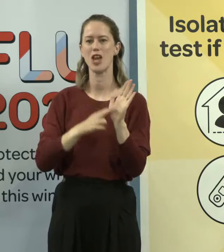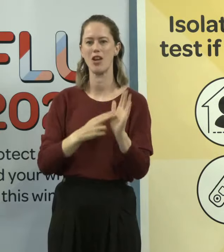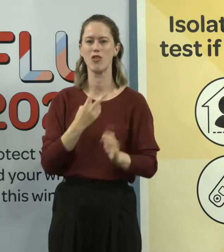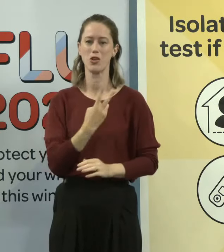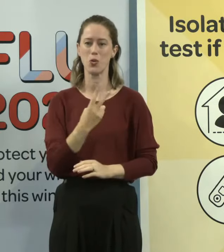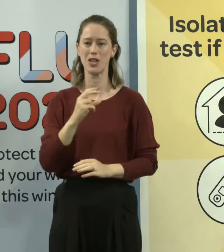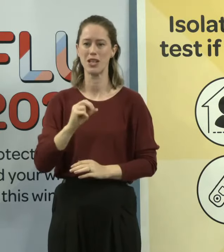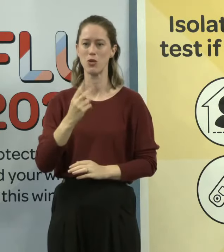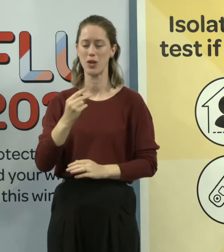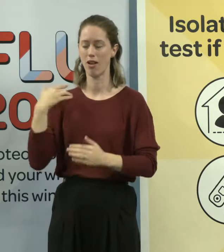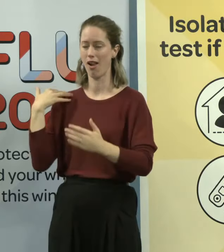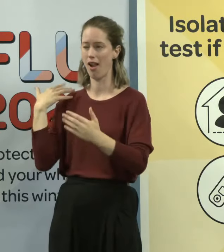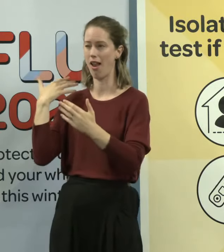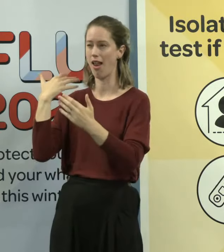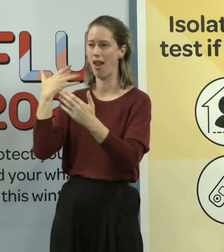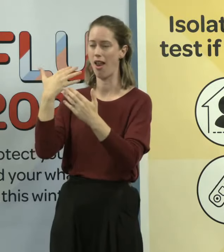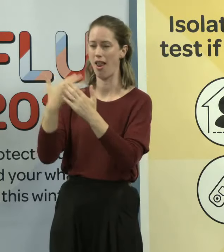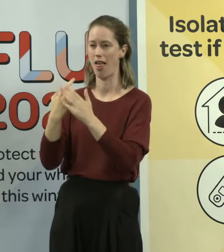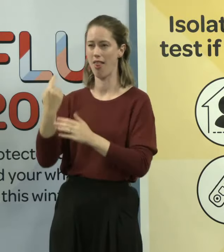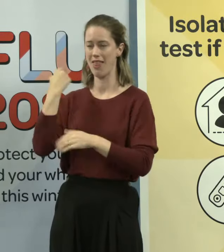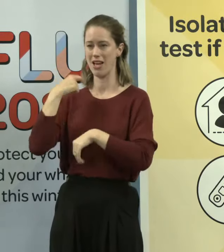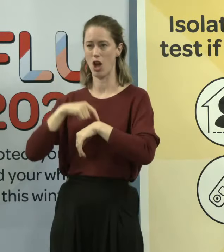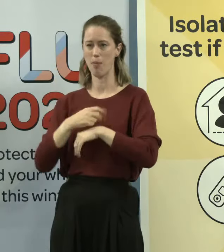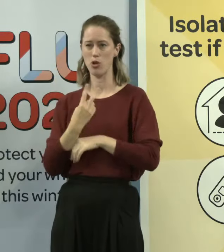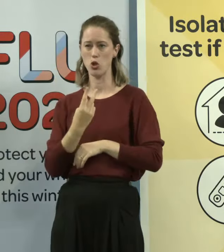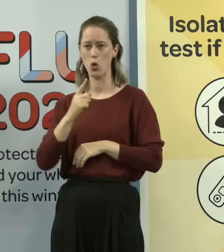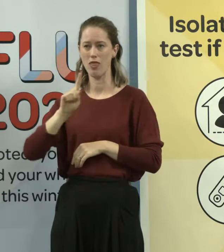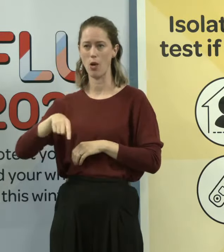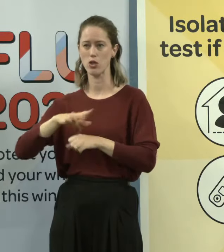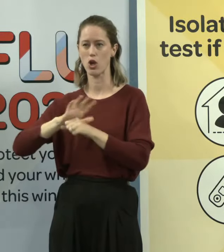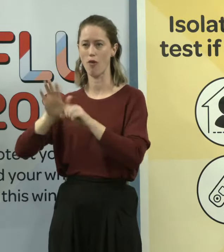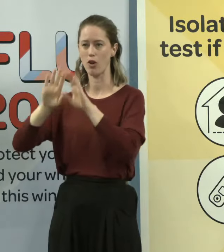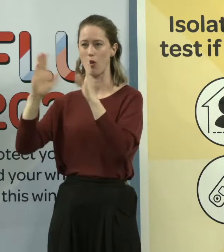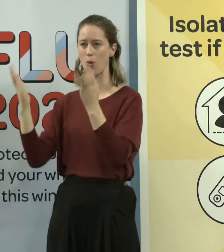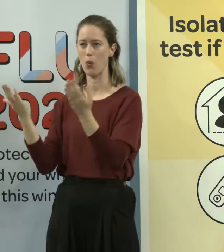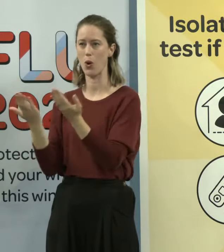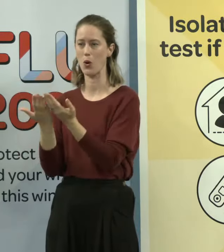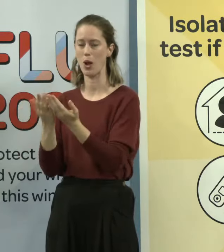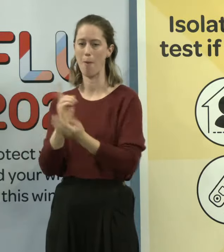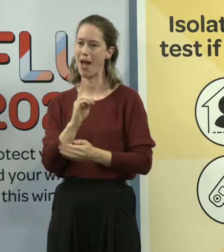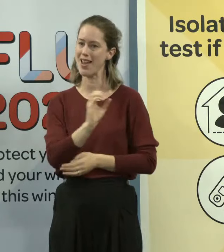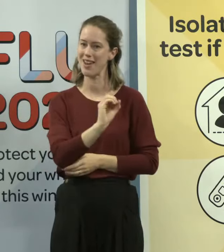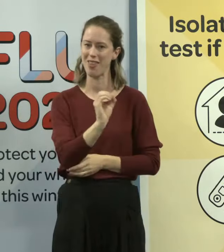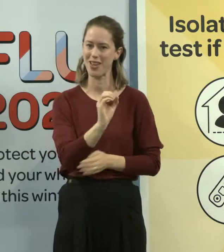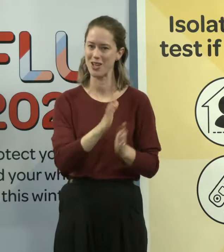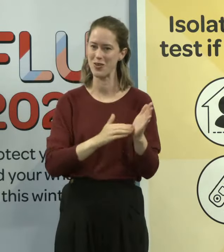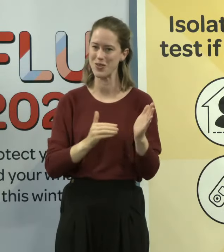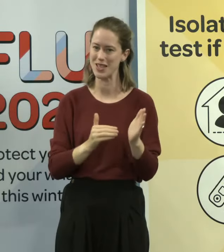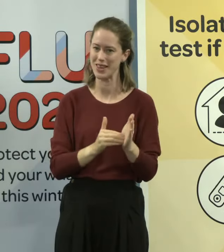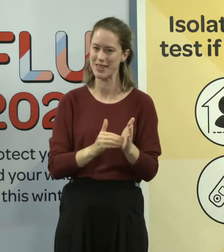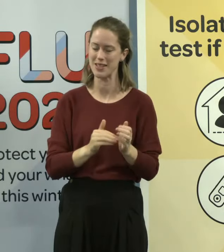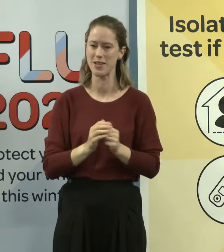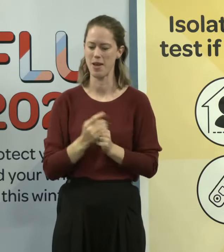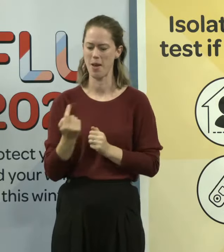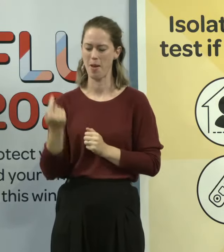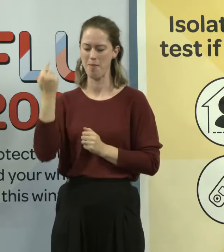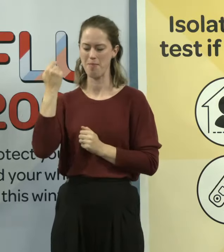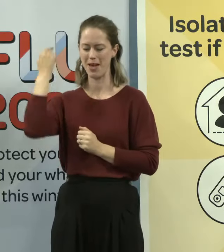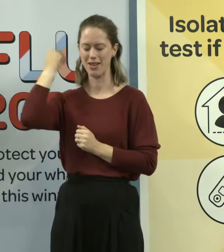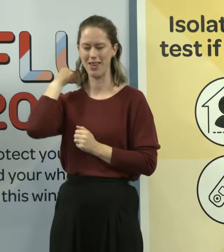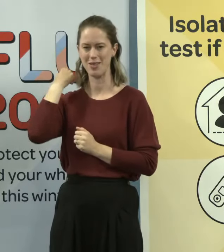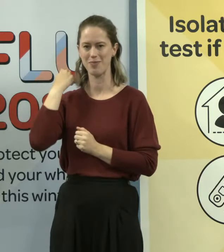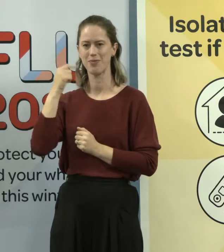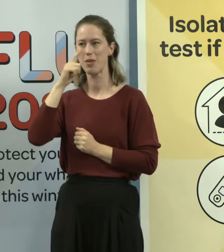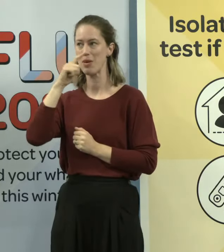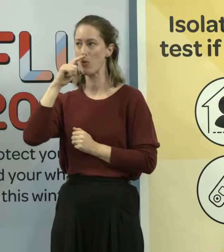ahau ki roto, tae atu ki te tu